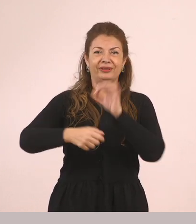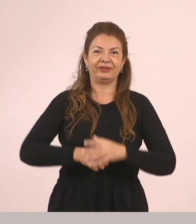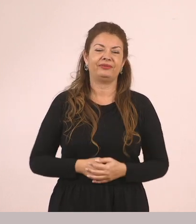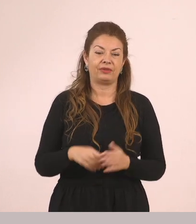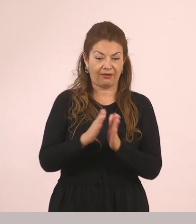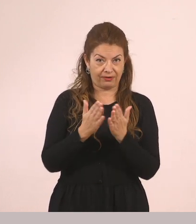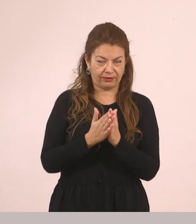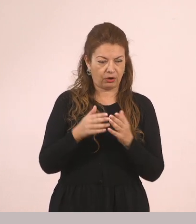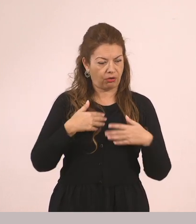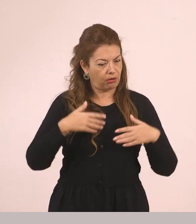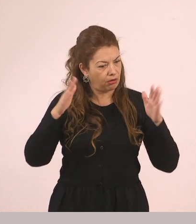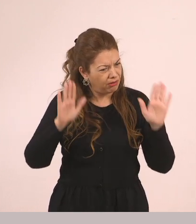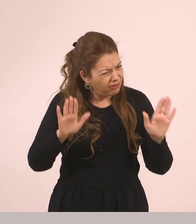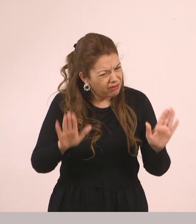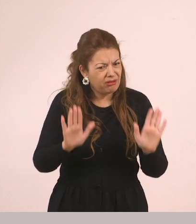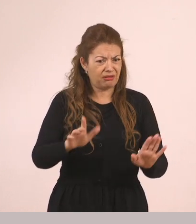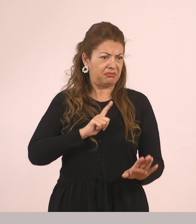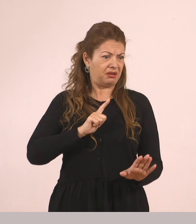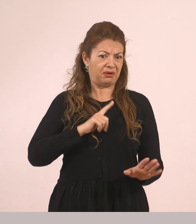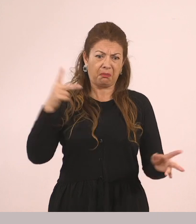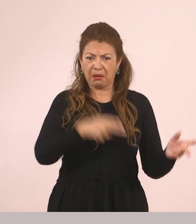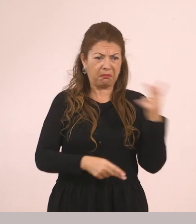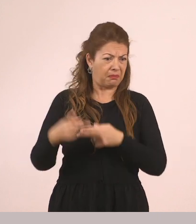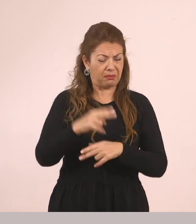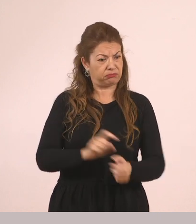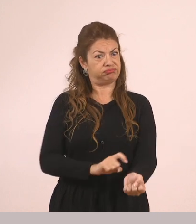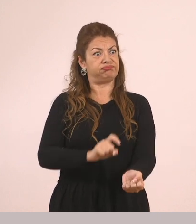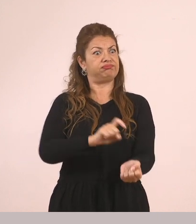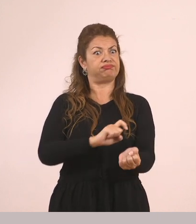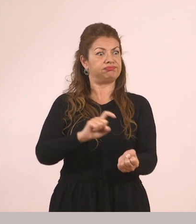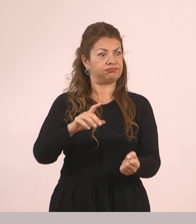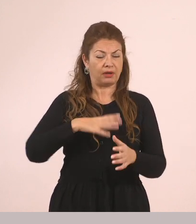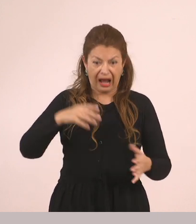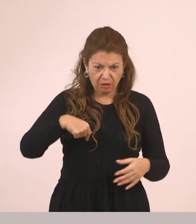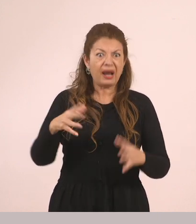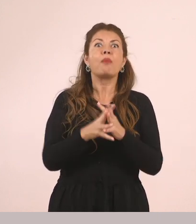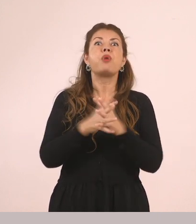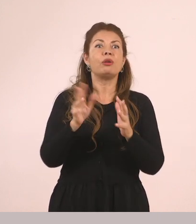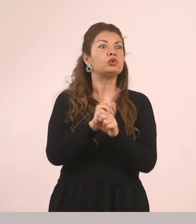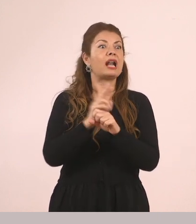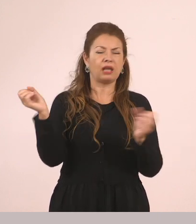Βιβλίο: Σωπάστε επιτέλους να ολοκληρώσω, γιατί θα με πιάσουν τα νεύρα μου και θα γίνει… του Χαρτοπόλεμου εδώ μέσα!